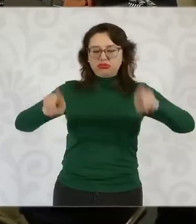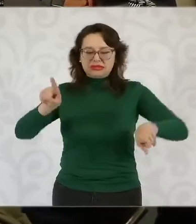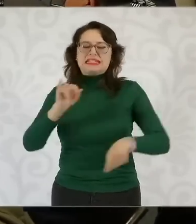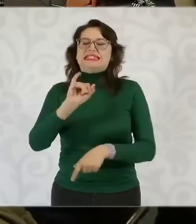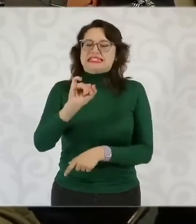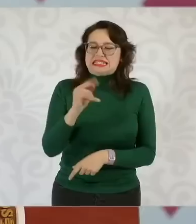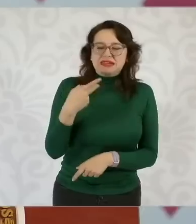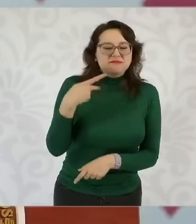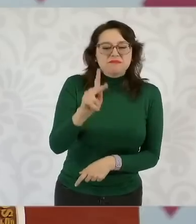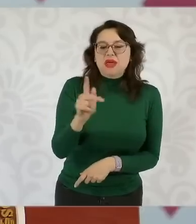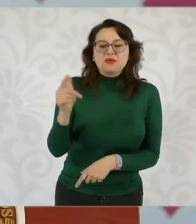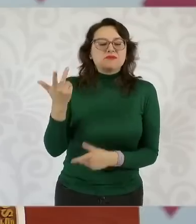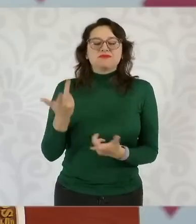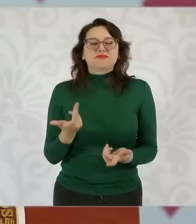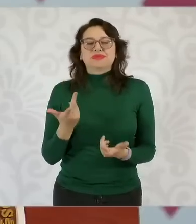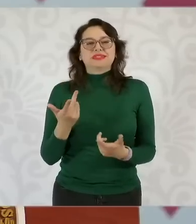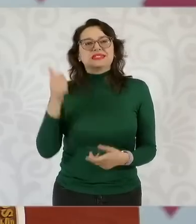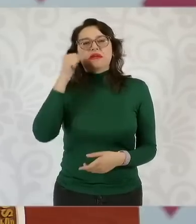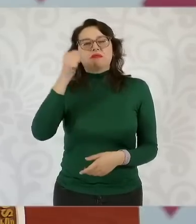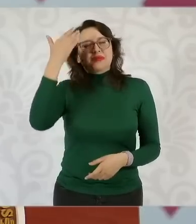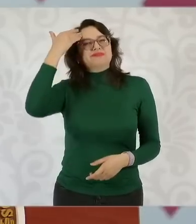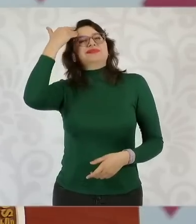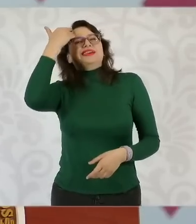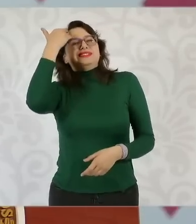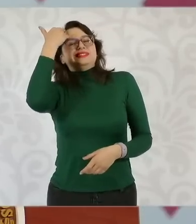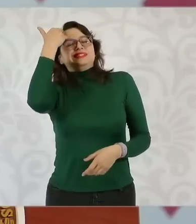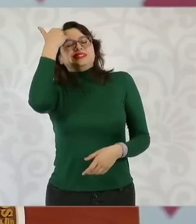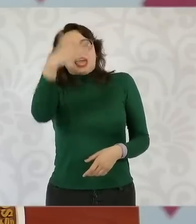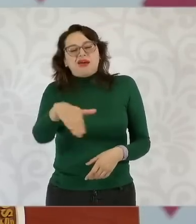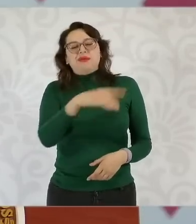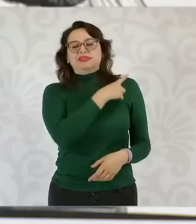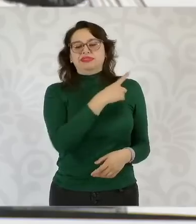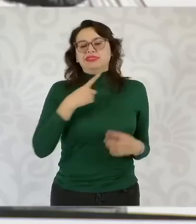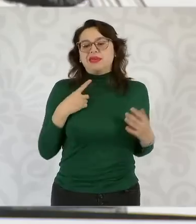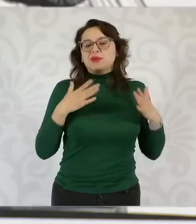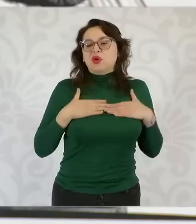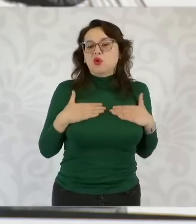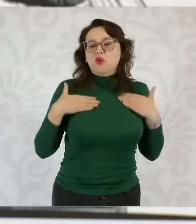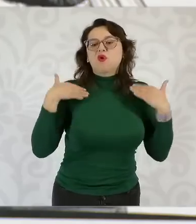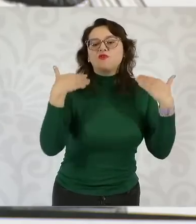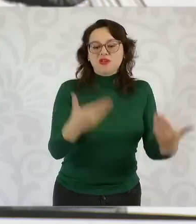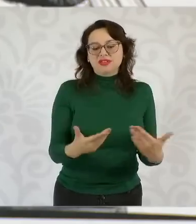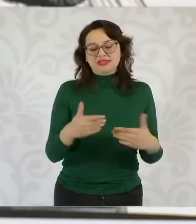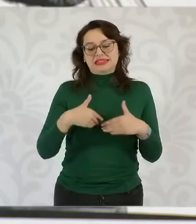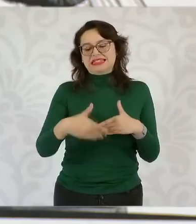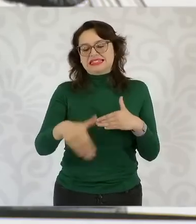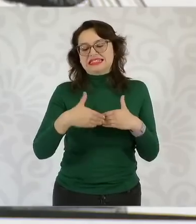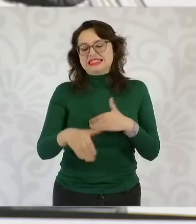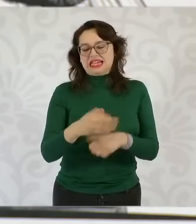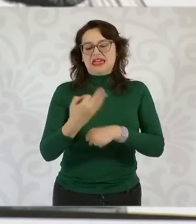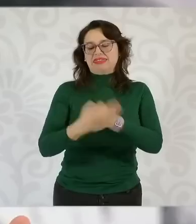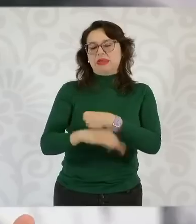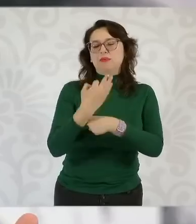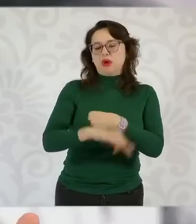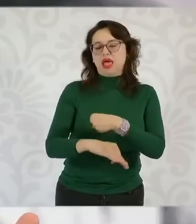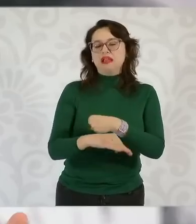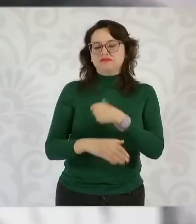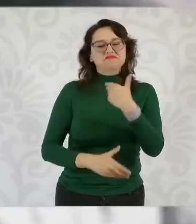que hay es confianza y además pues eh que saben que va a haber un sigue va a seguir el comercio